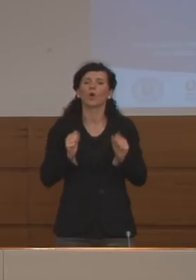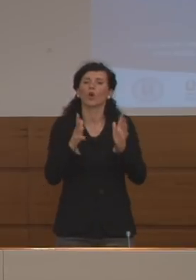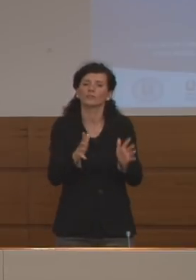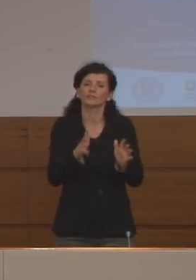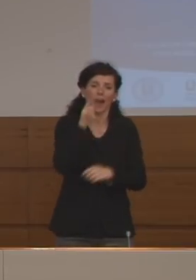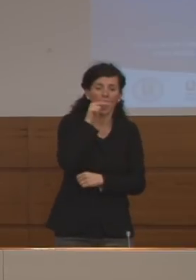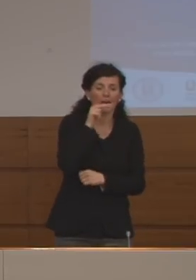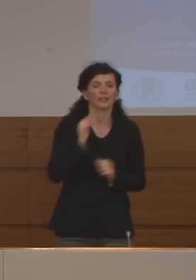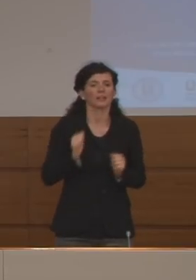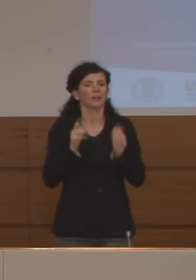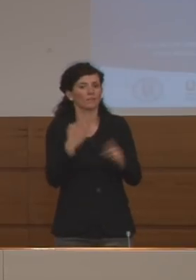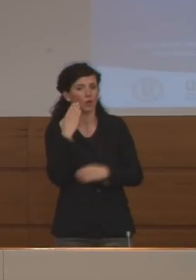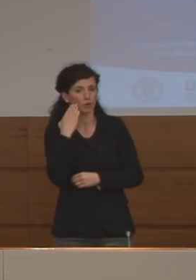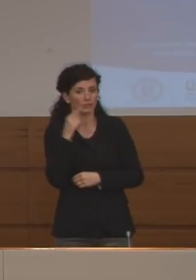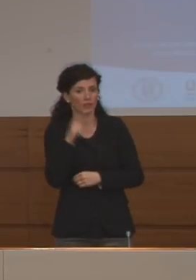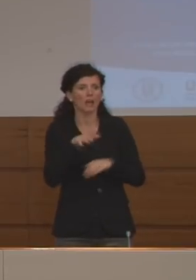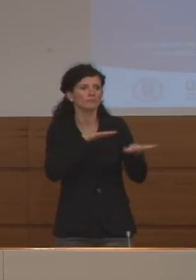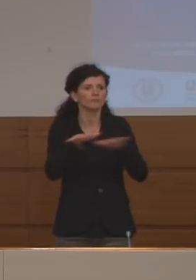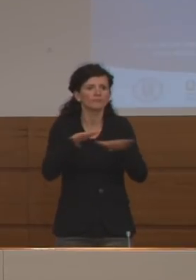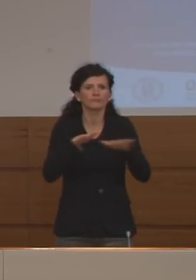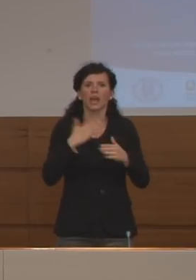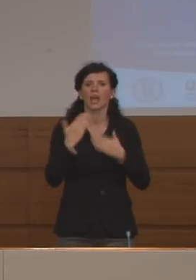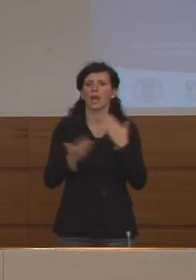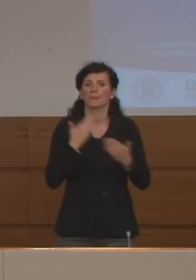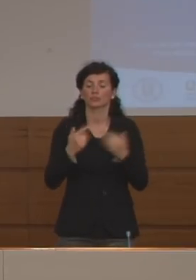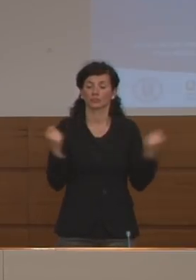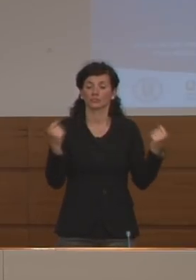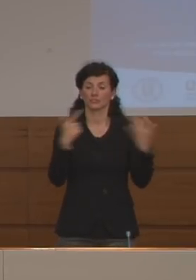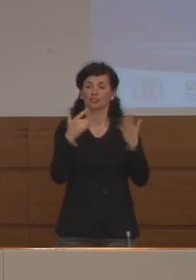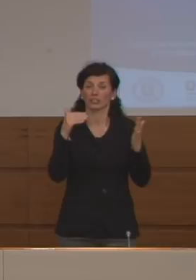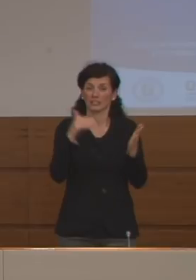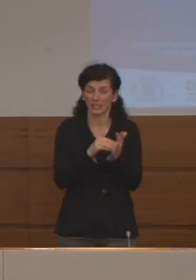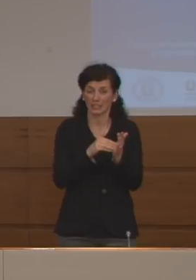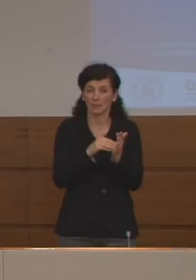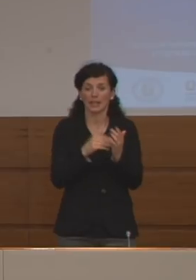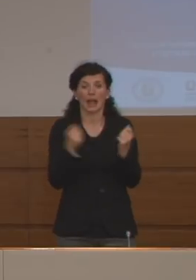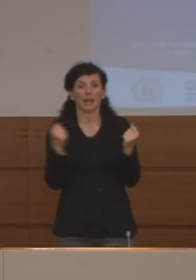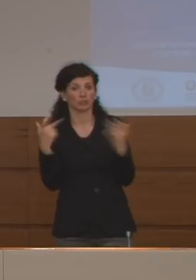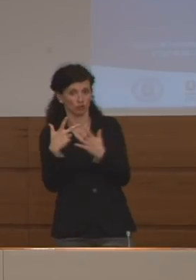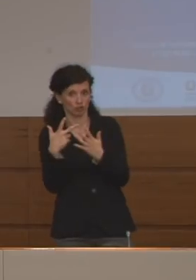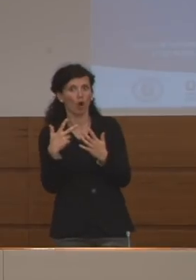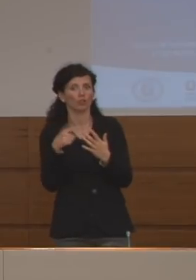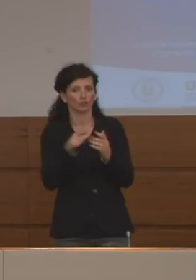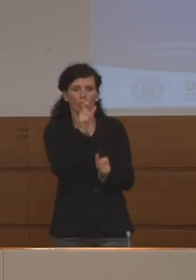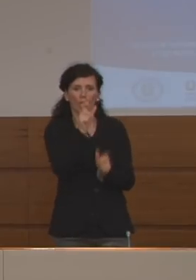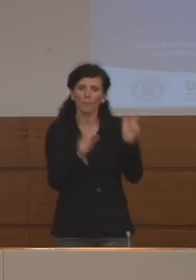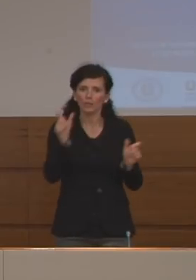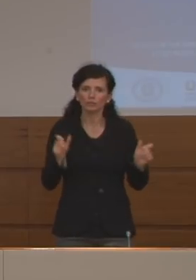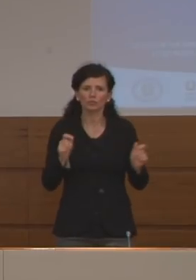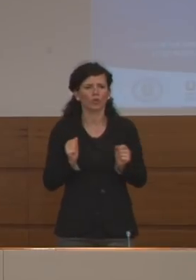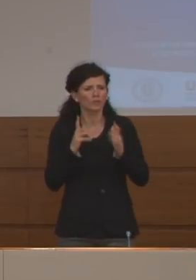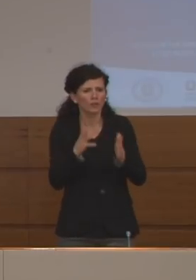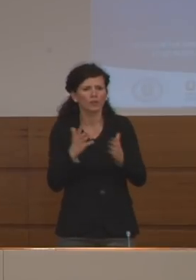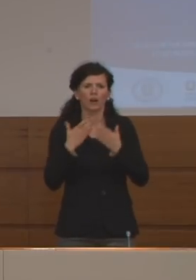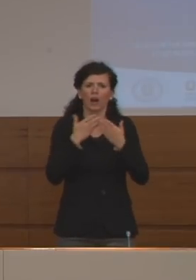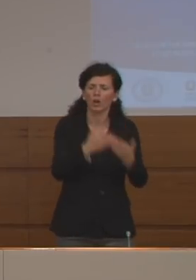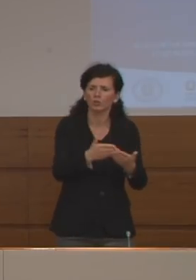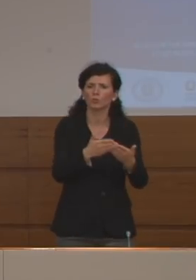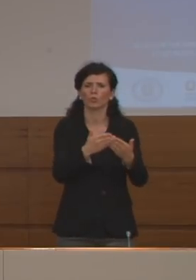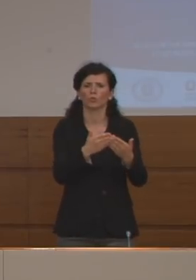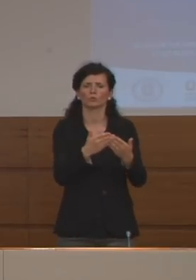dell'emergenza: sono 17.018 e si affiancano i nostri volontari